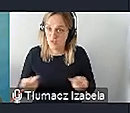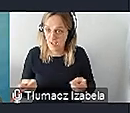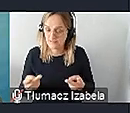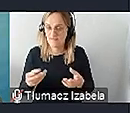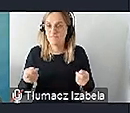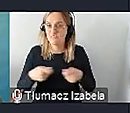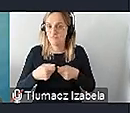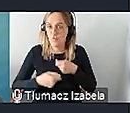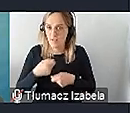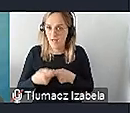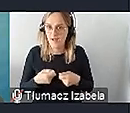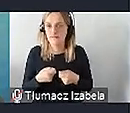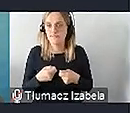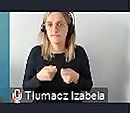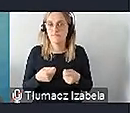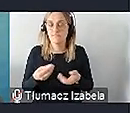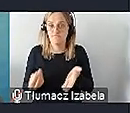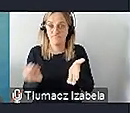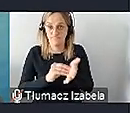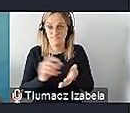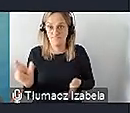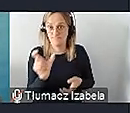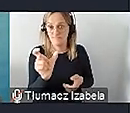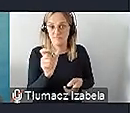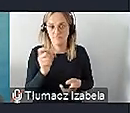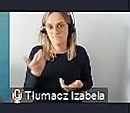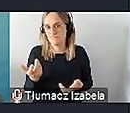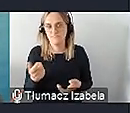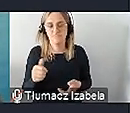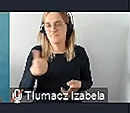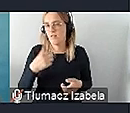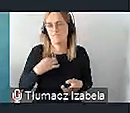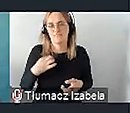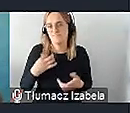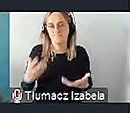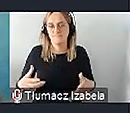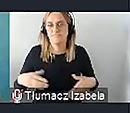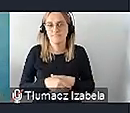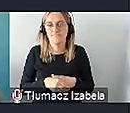to jak państwo wpiszą "współpracę" w pierwszą lepszą wyszukiwarkę graficzną,